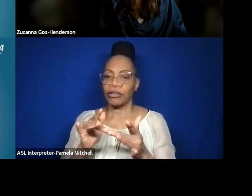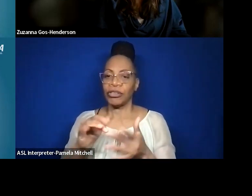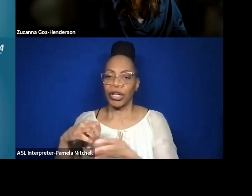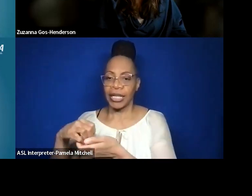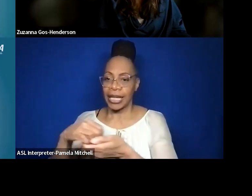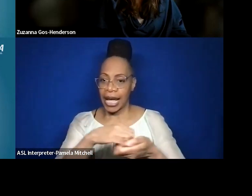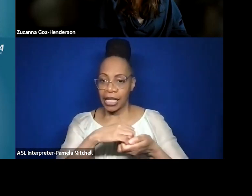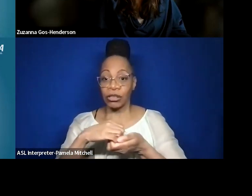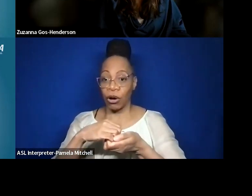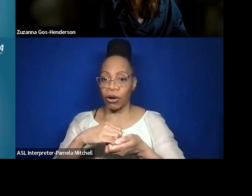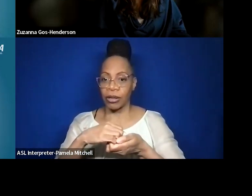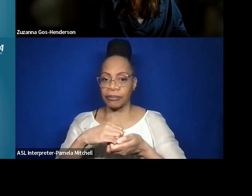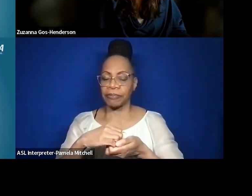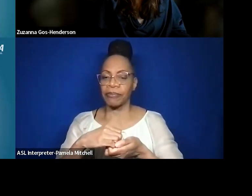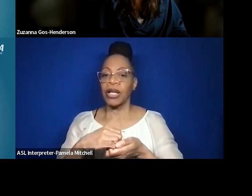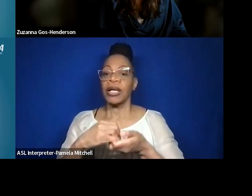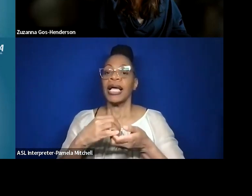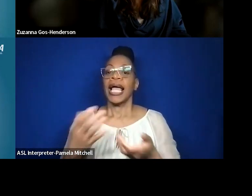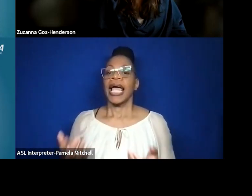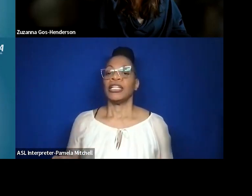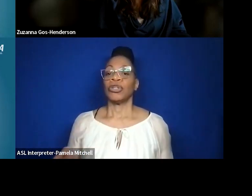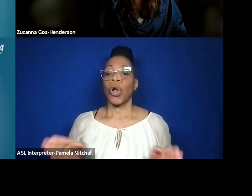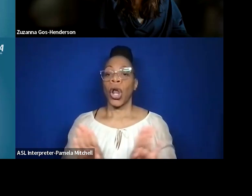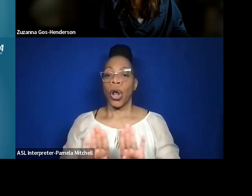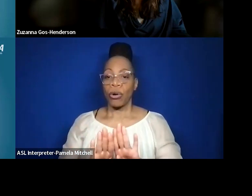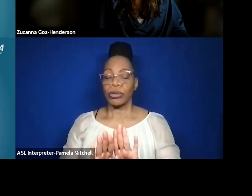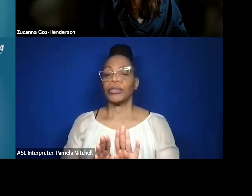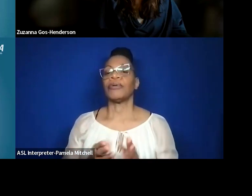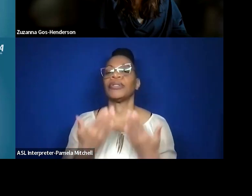Para finalizar, solo quiero agradecer a Kristin, Zuzanna y Jarita